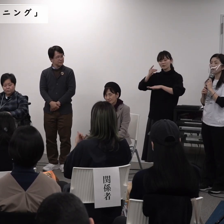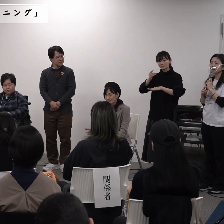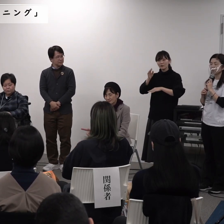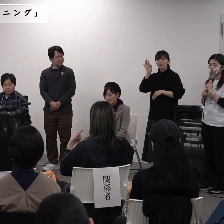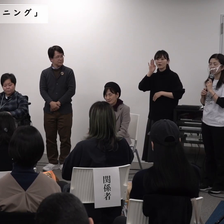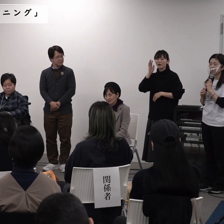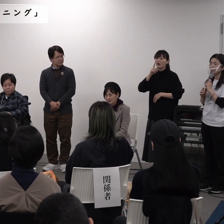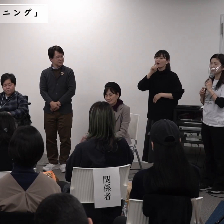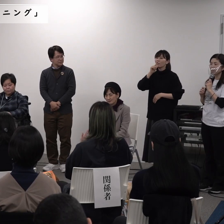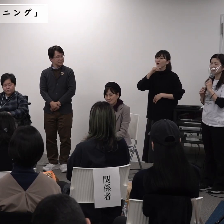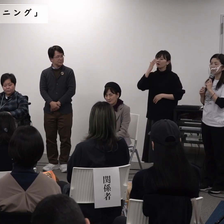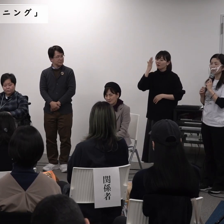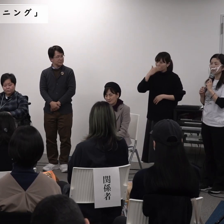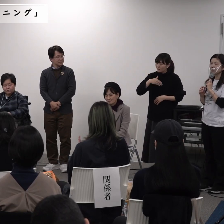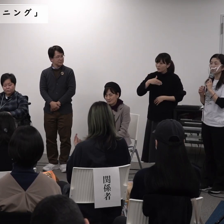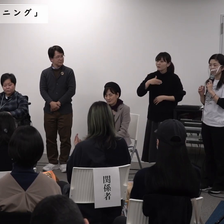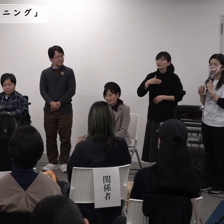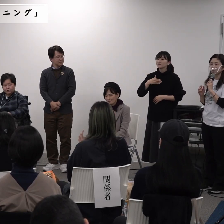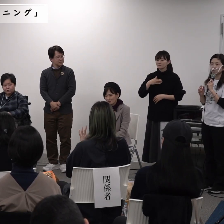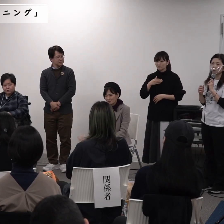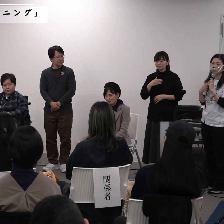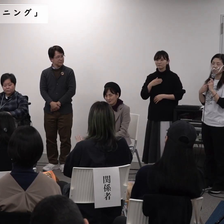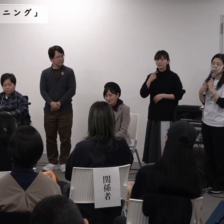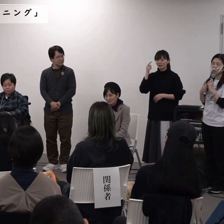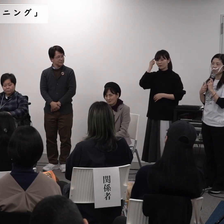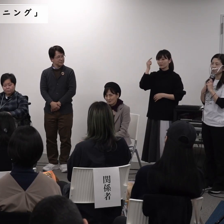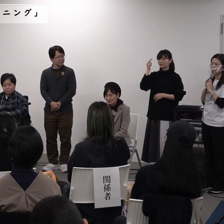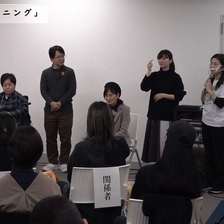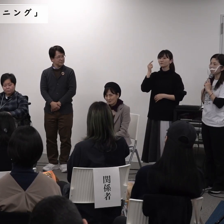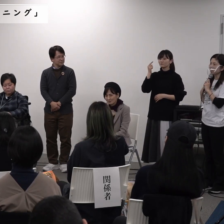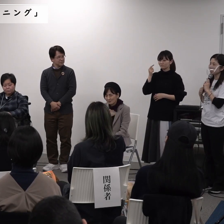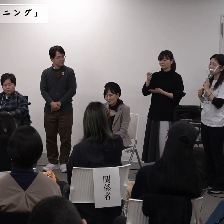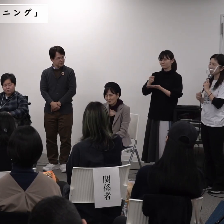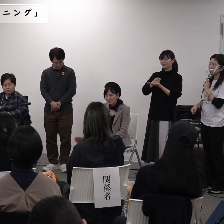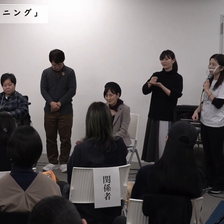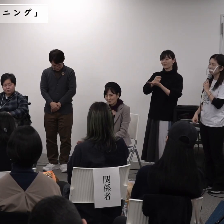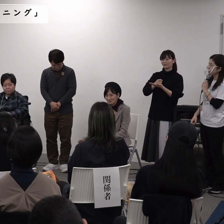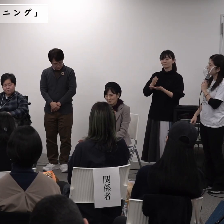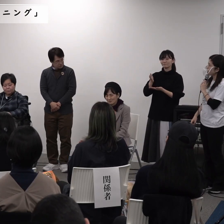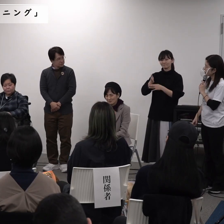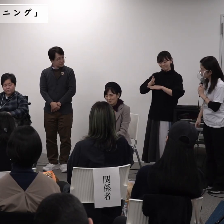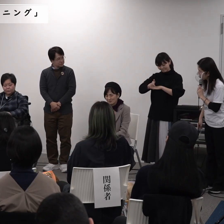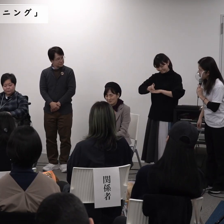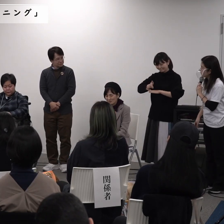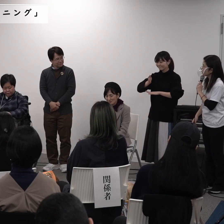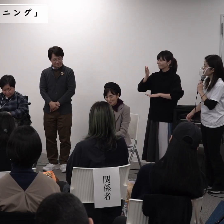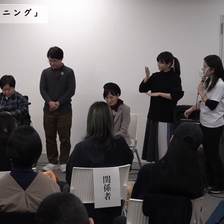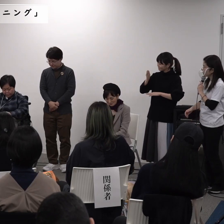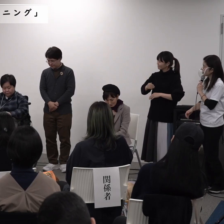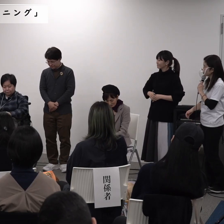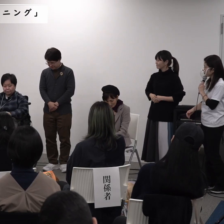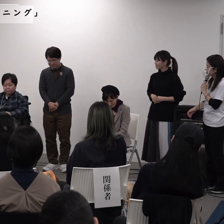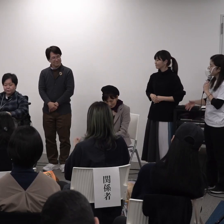そういうこともあるんだっていうことを知れるいいきっかけだなと思いました ありがとうございます